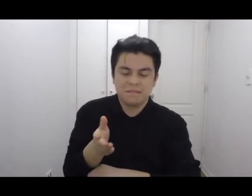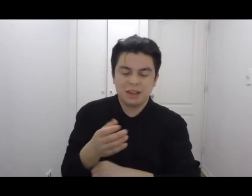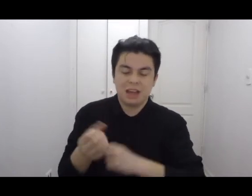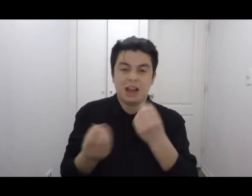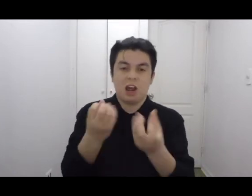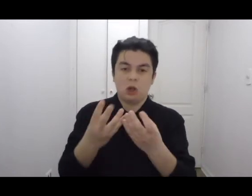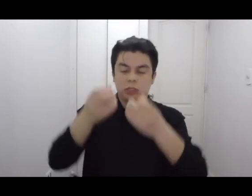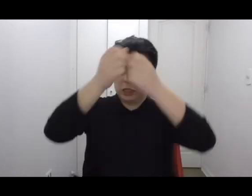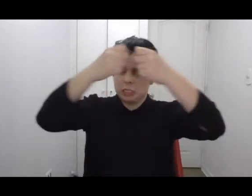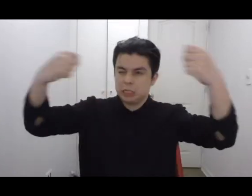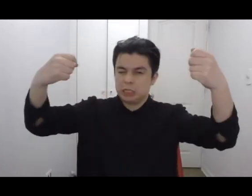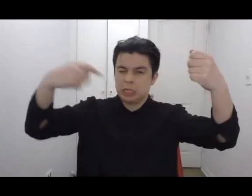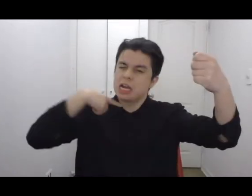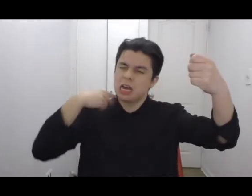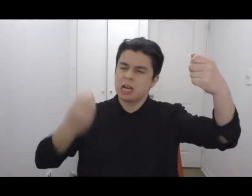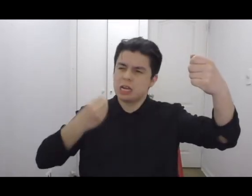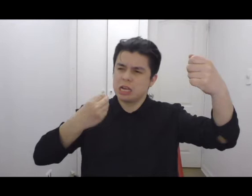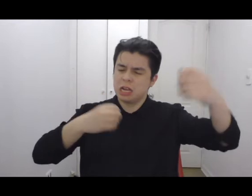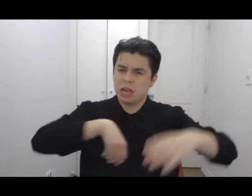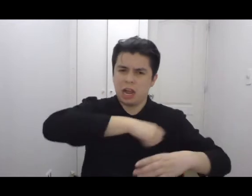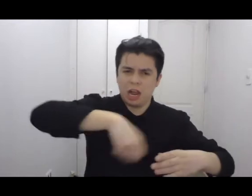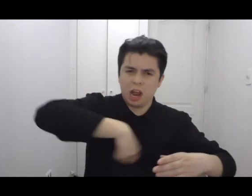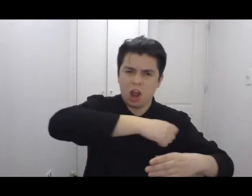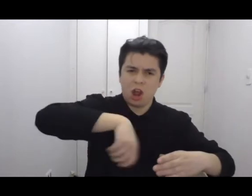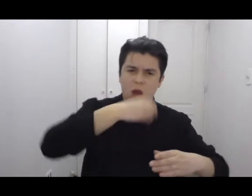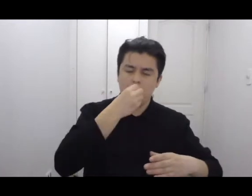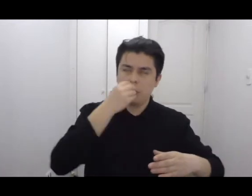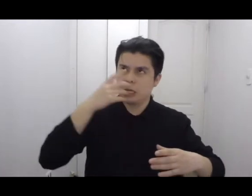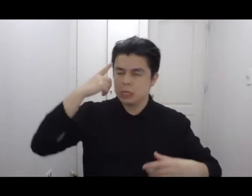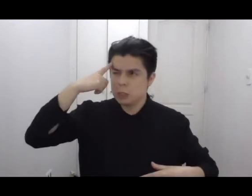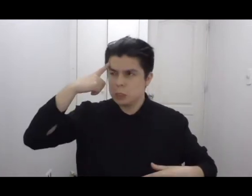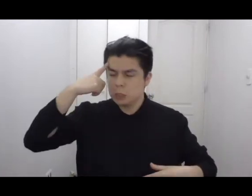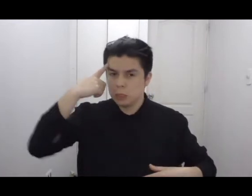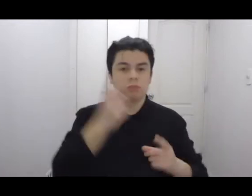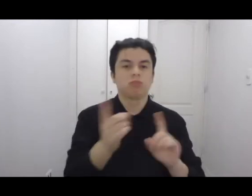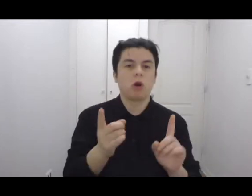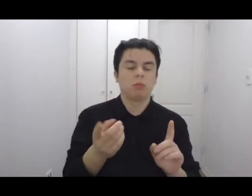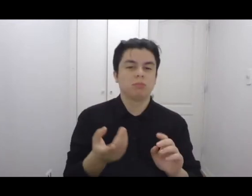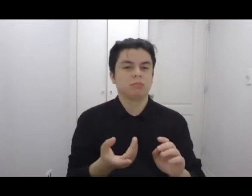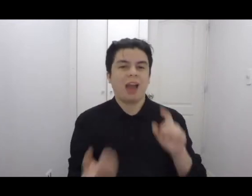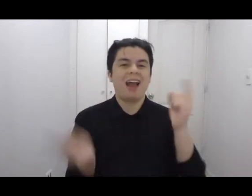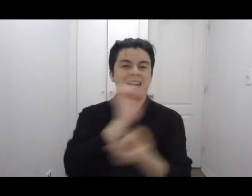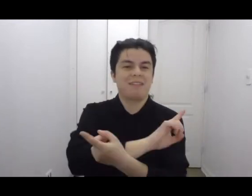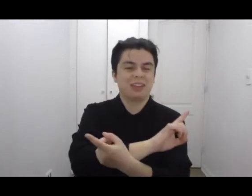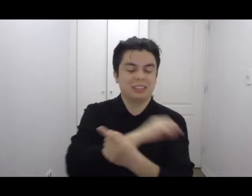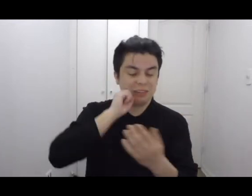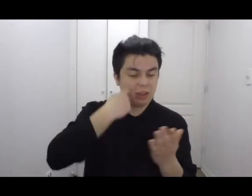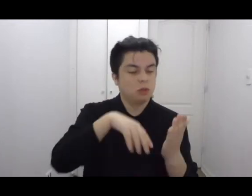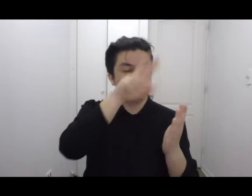uno vaya a la cocina y abra la despensa diga que invento con lo que tengo al revés - un drama todos los días- exacto que decides que comer